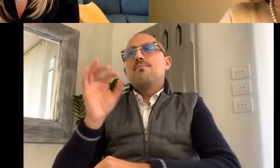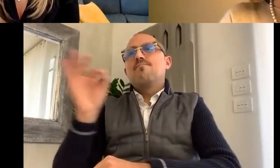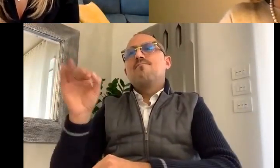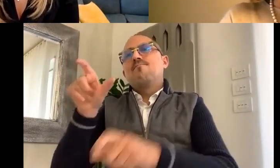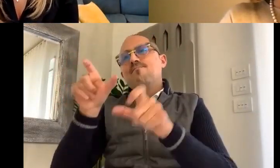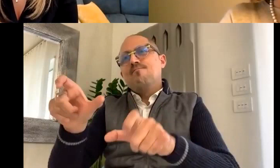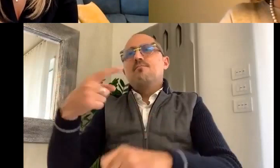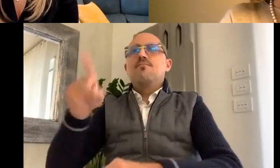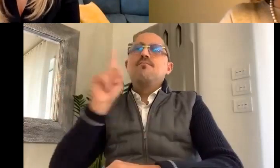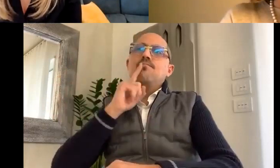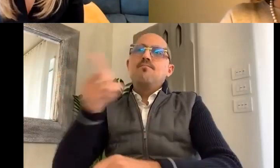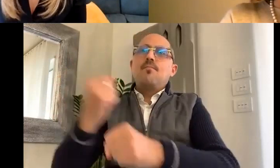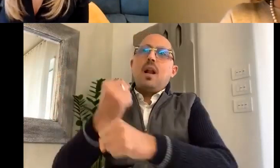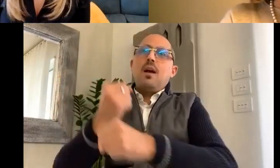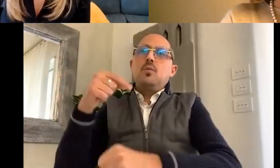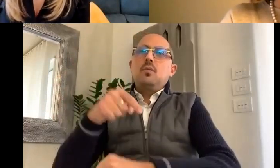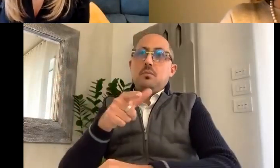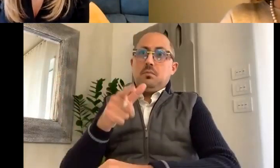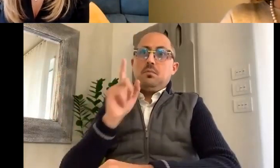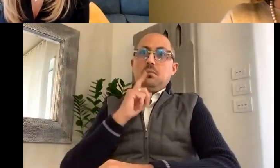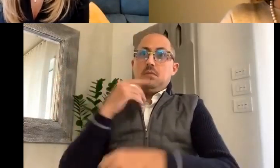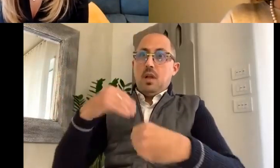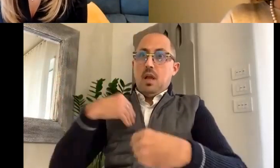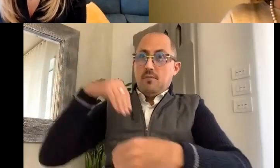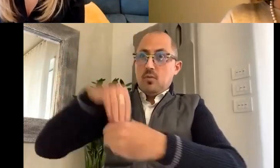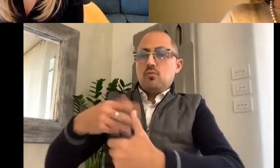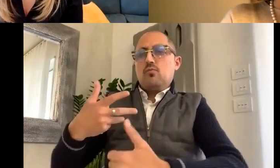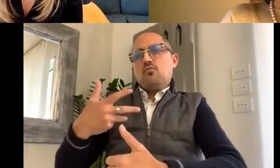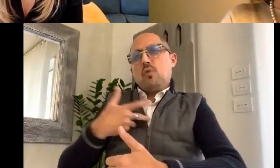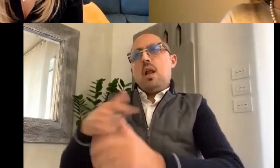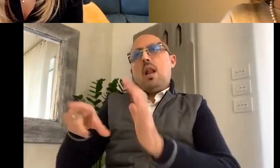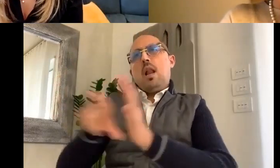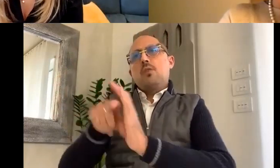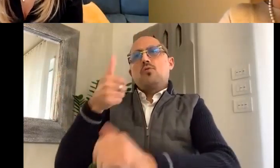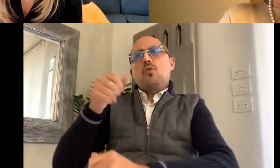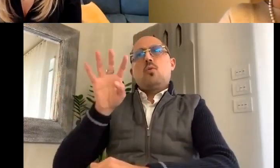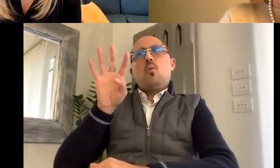anche nel mondo del lavoro alcuni datori di lavoro hanno difficoltà, c'è la legge 104